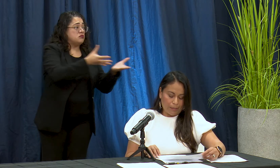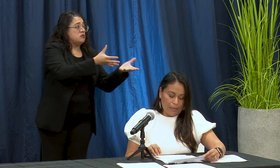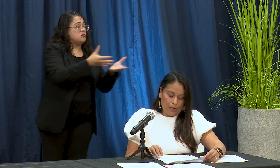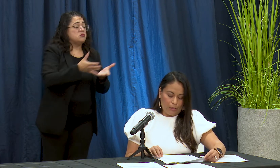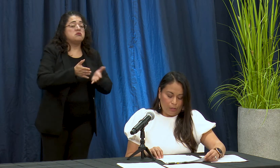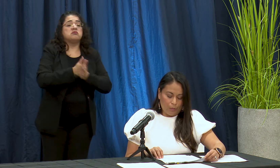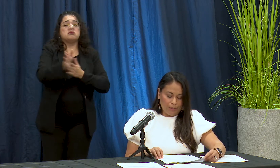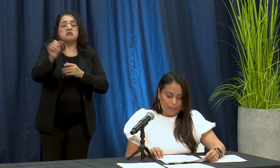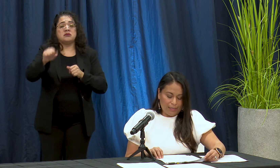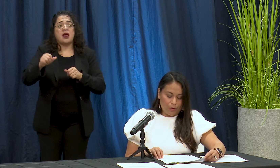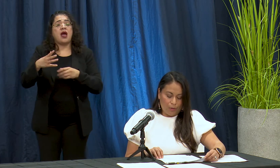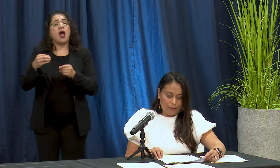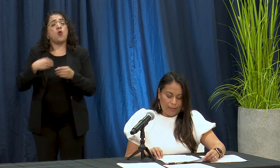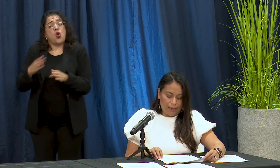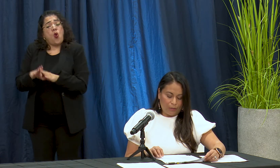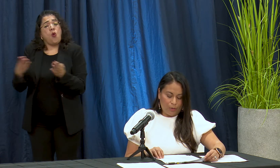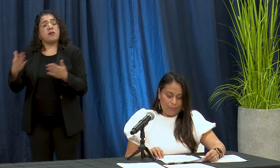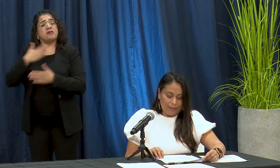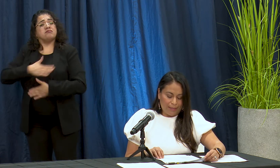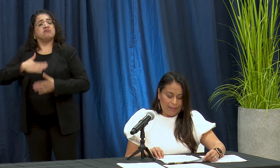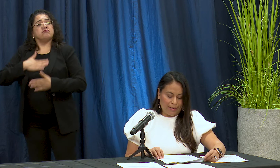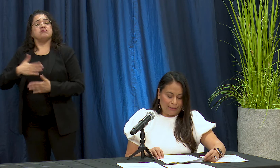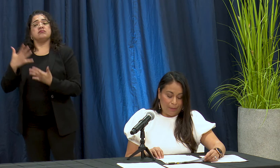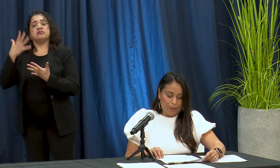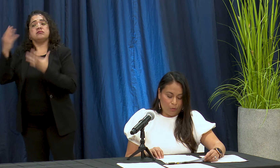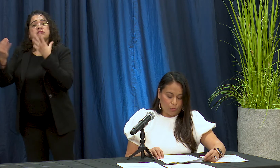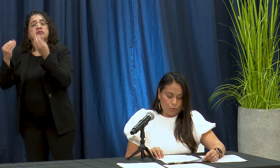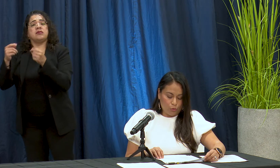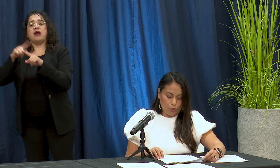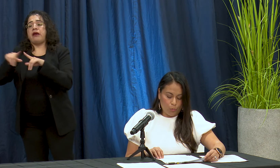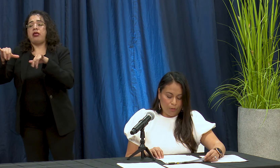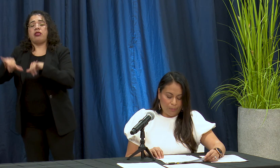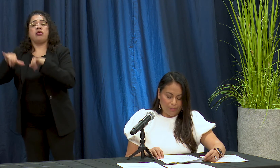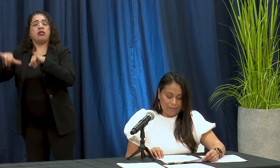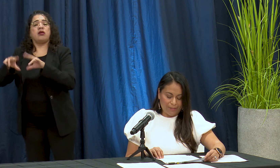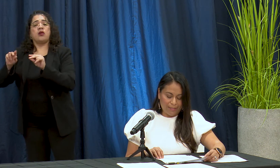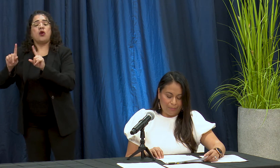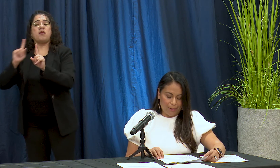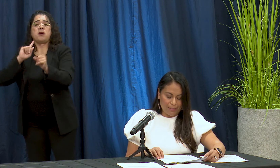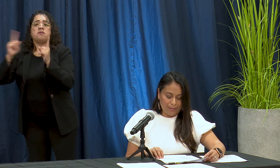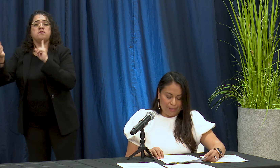Lobito se encuentran actual meant a en la etapa dos no podemos avens armas en